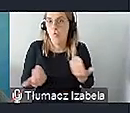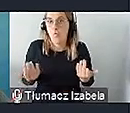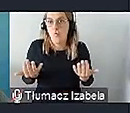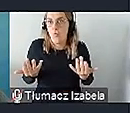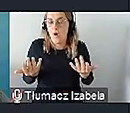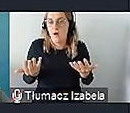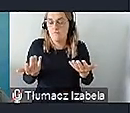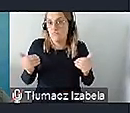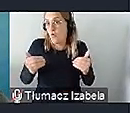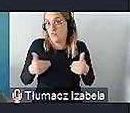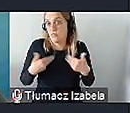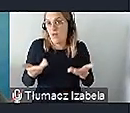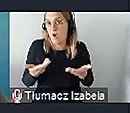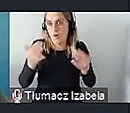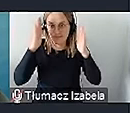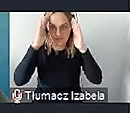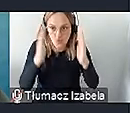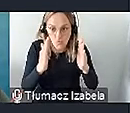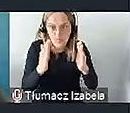albo może łatwiej jakiś temat zrozumieć.